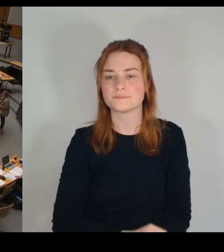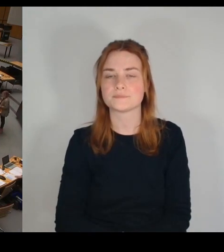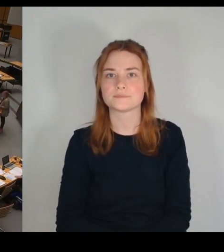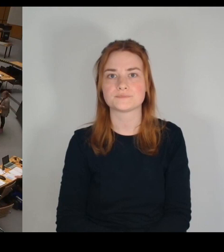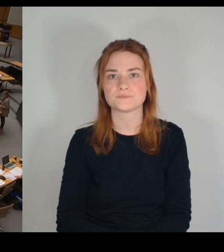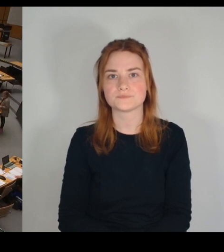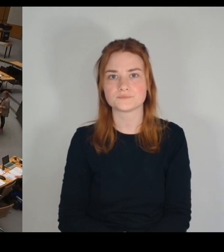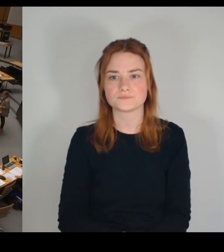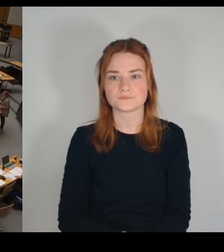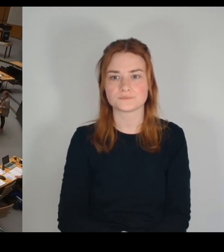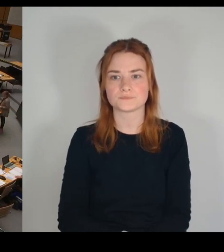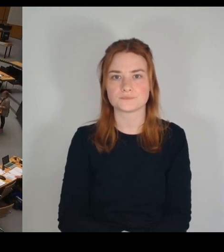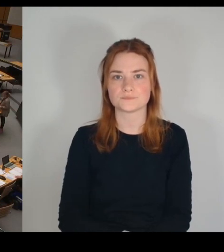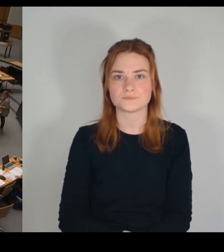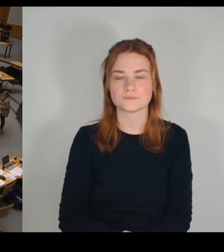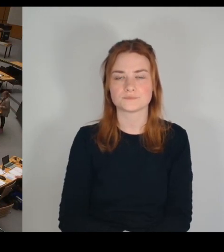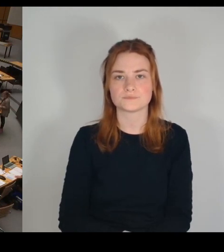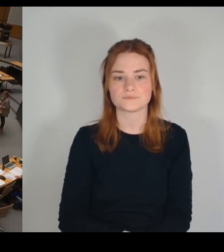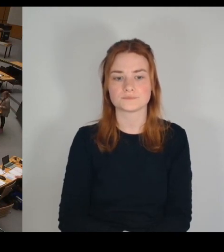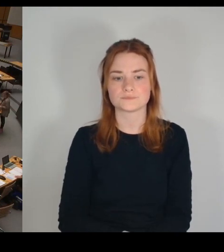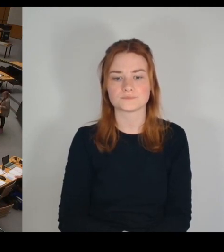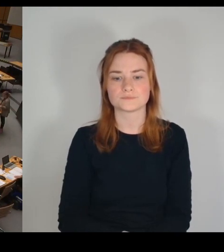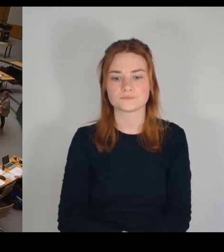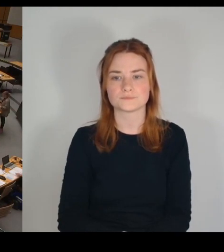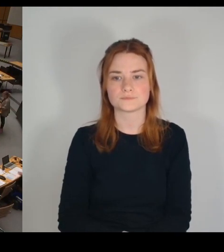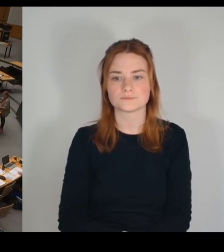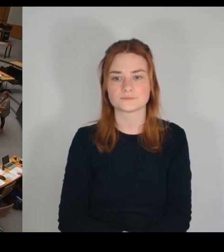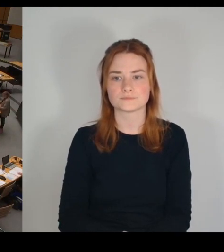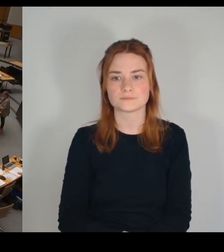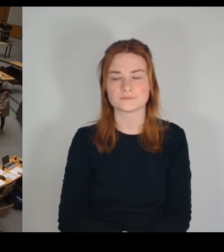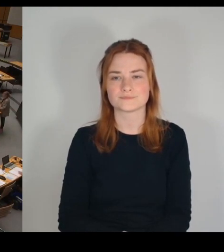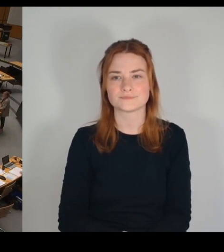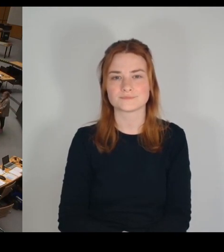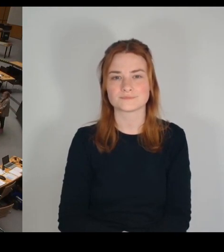Liebe Kolleginnen und Kollegen! Sehr geehrter Herr Präsident